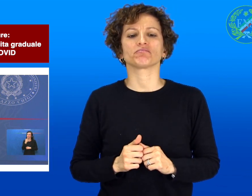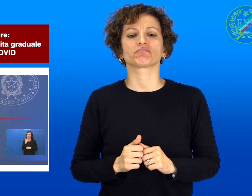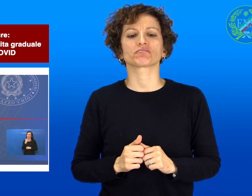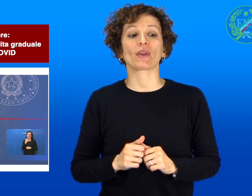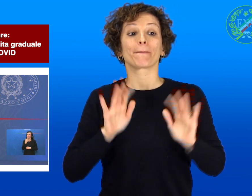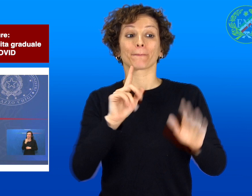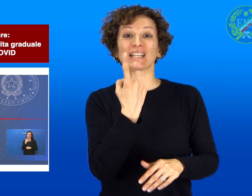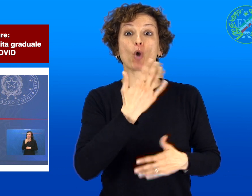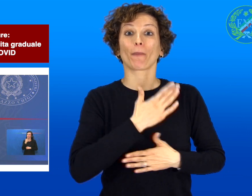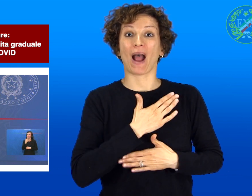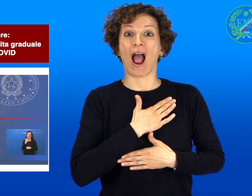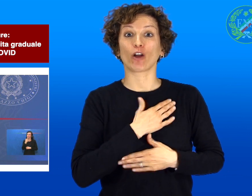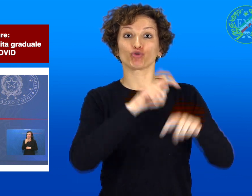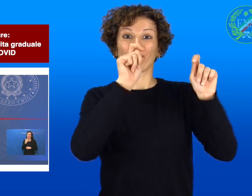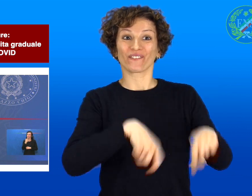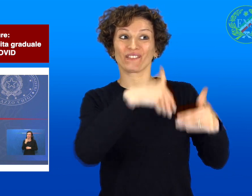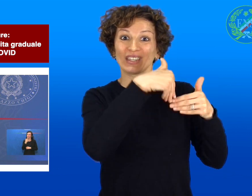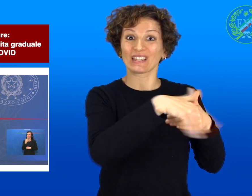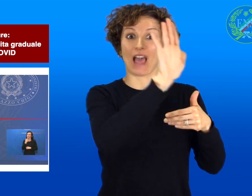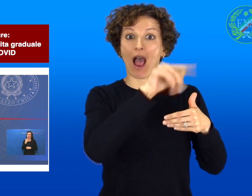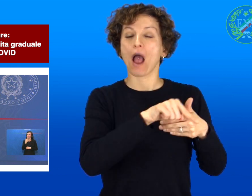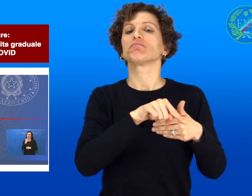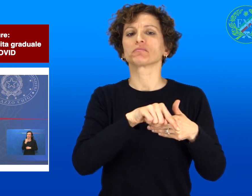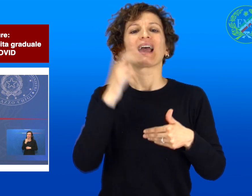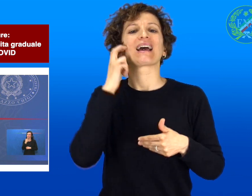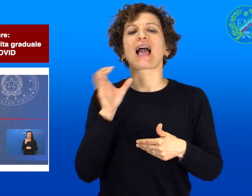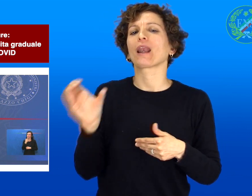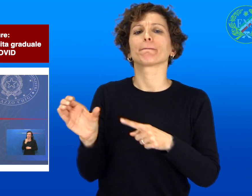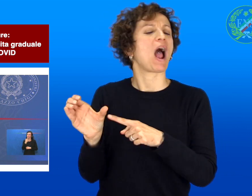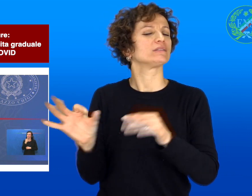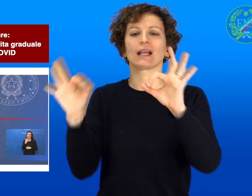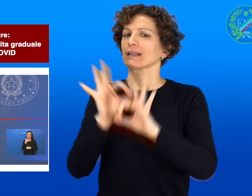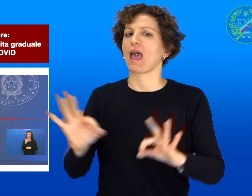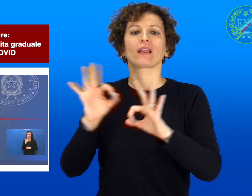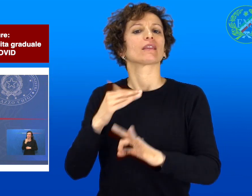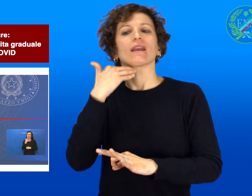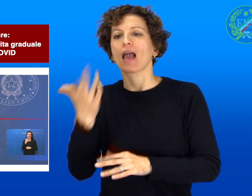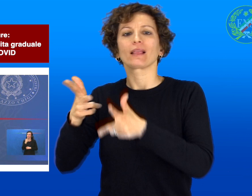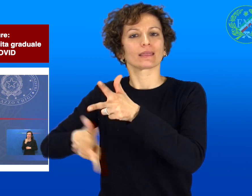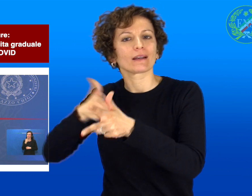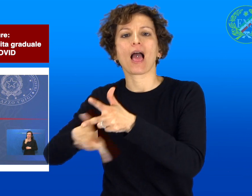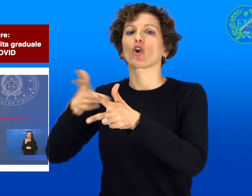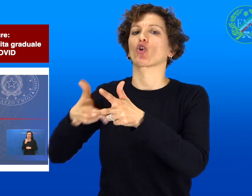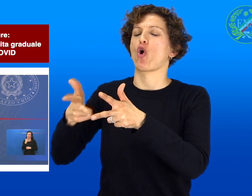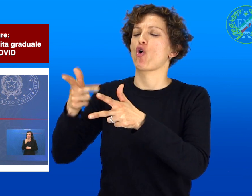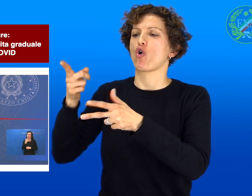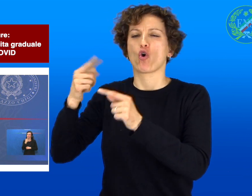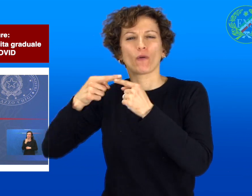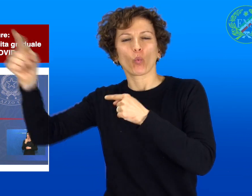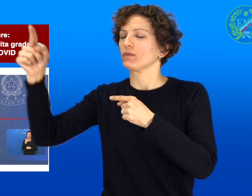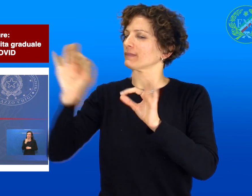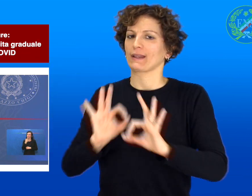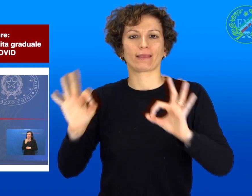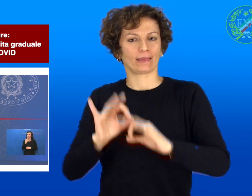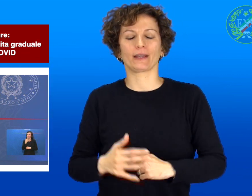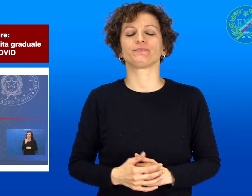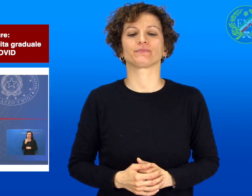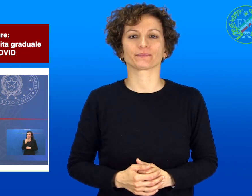dal primo maggio non ci vorrà più il green pass nemmeno sui mezzi a lunga percorrenza.